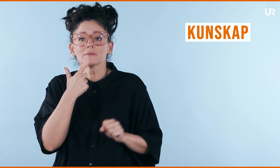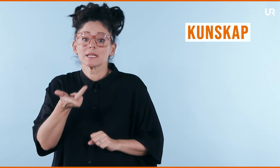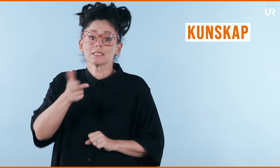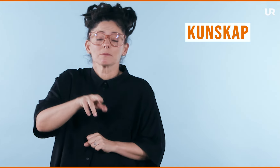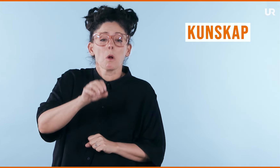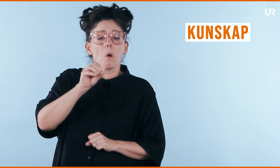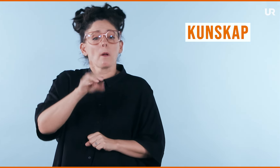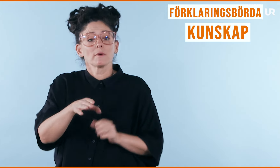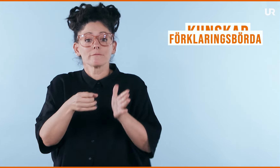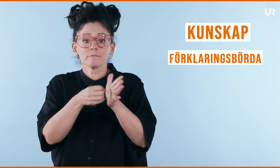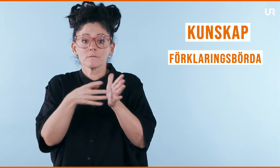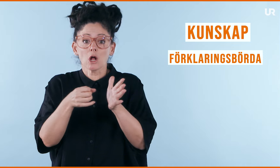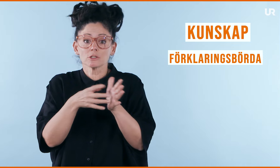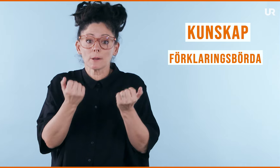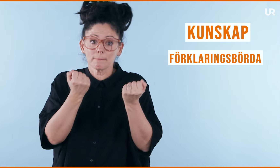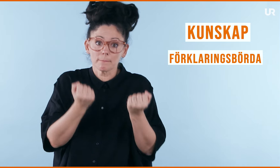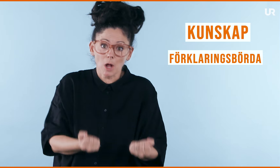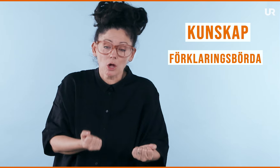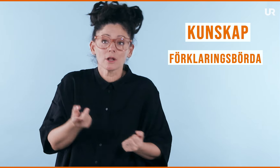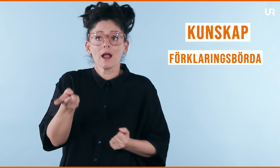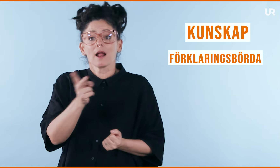Det är bra att förklara begrepp som förklaringsbörda-